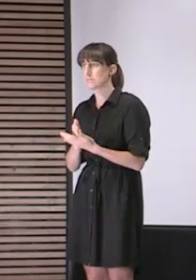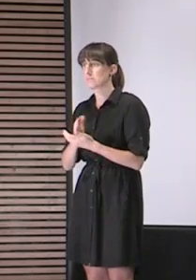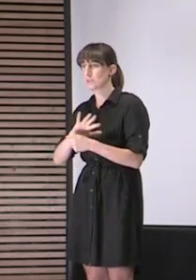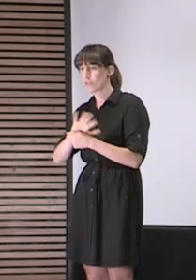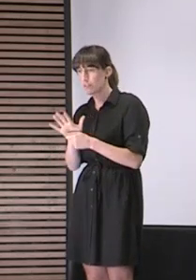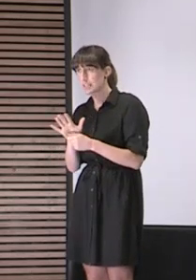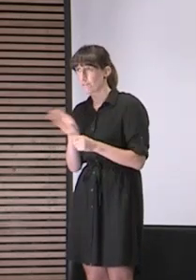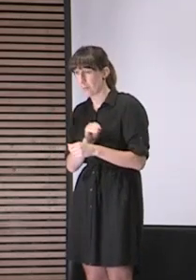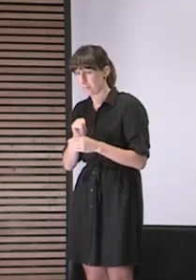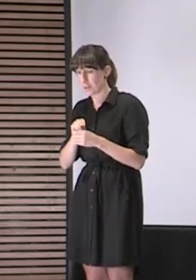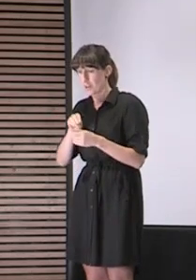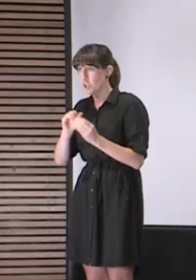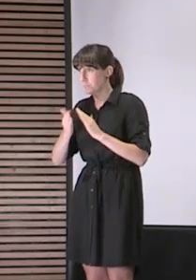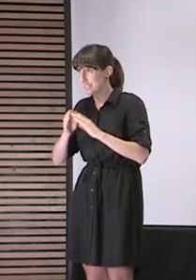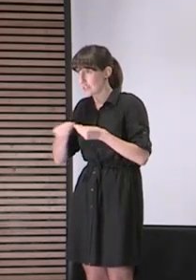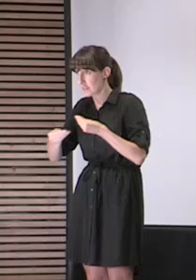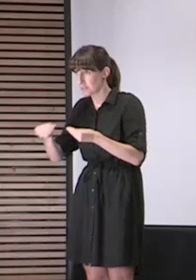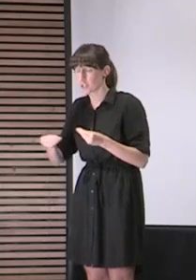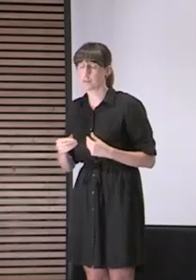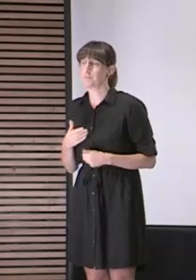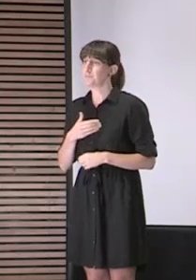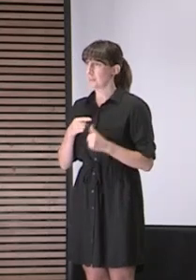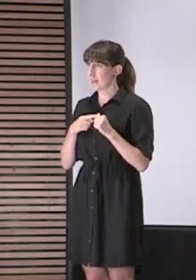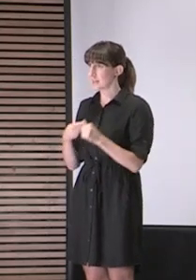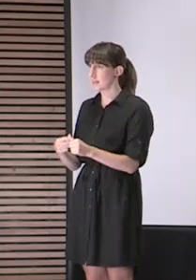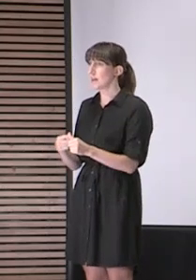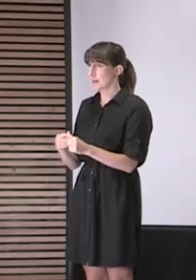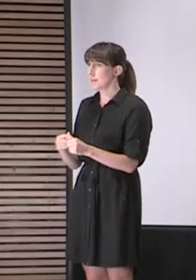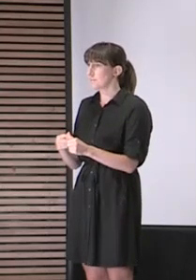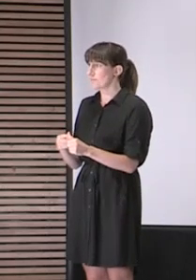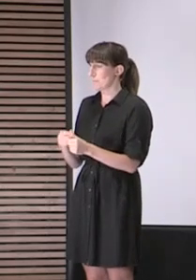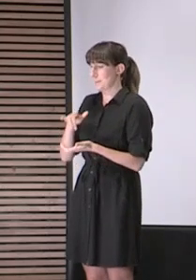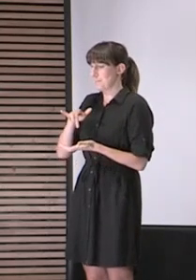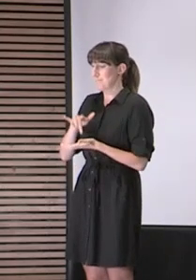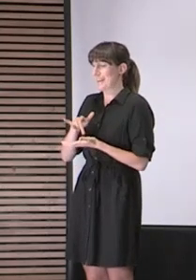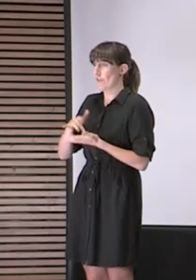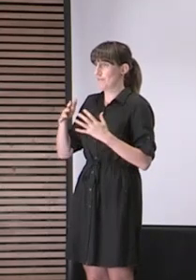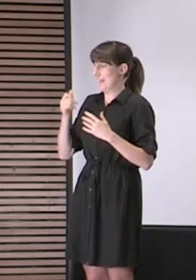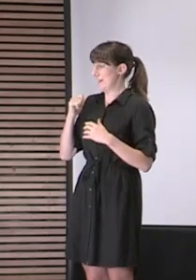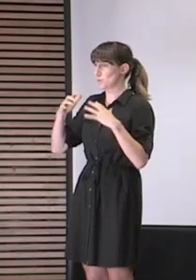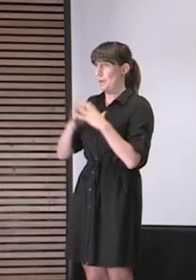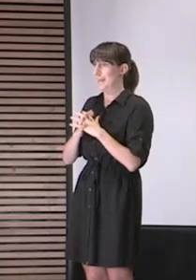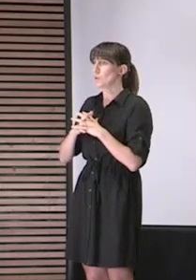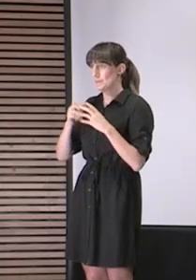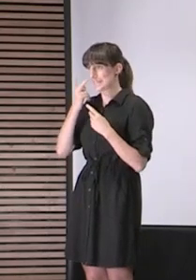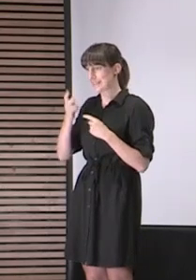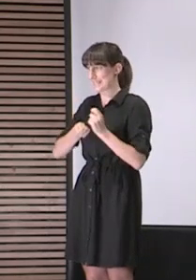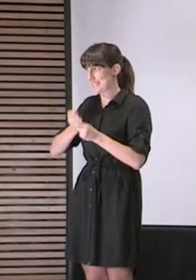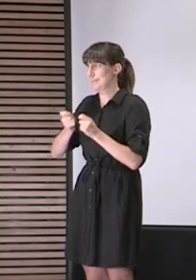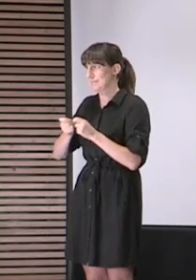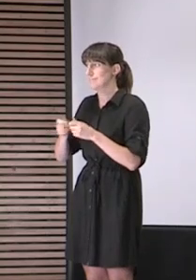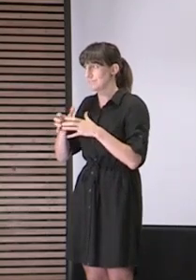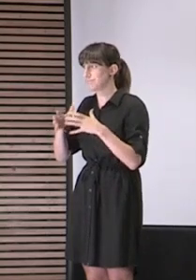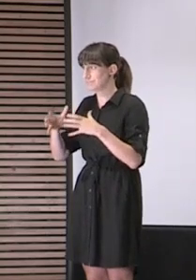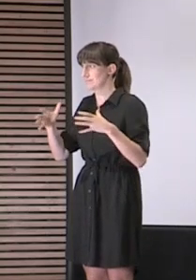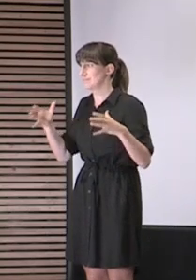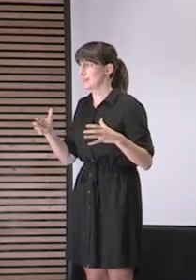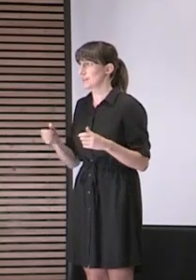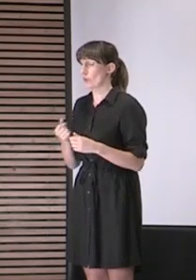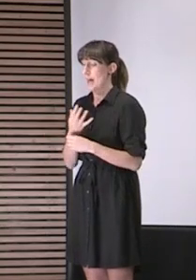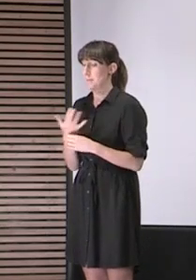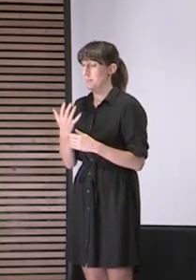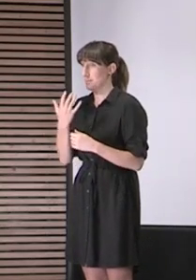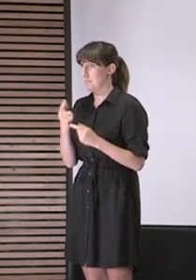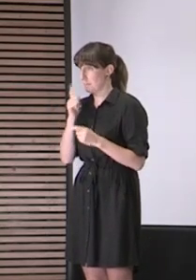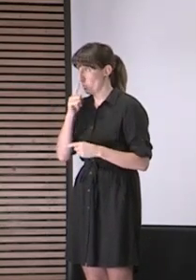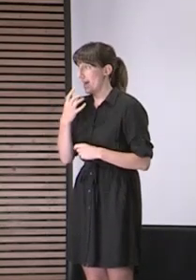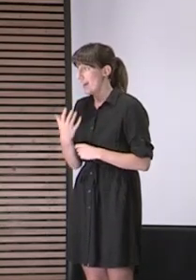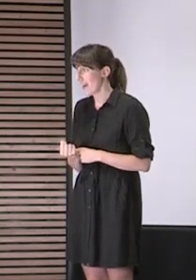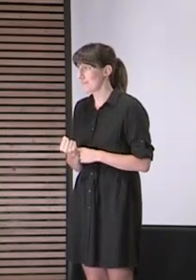transmisión comunitaria ha